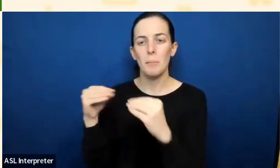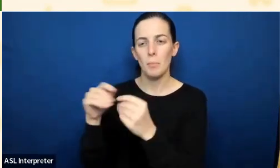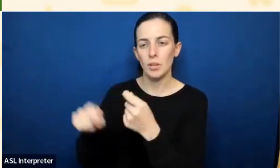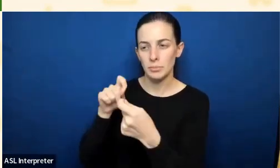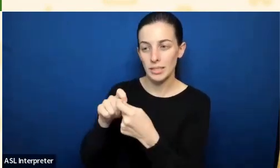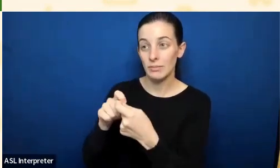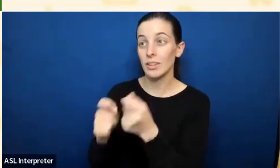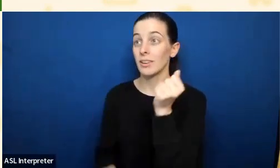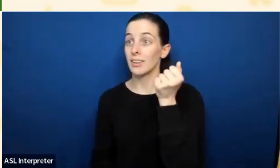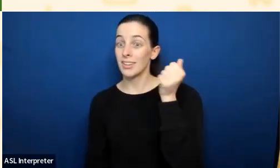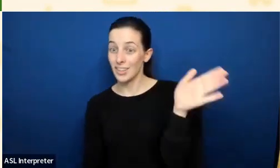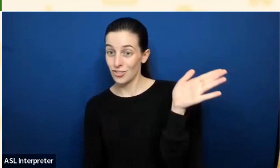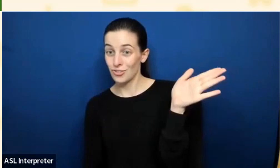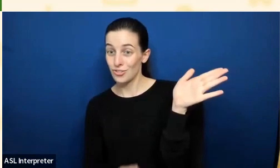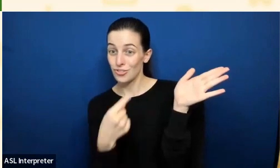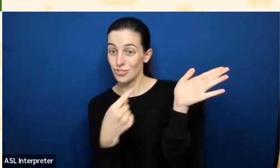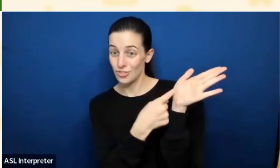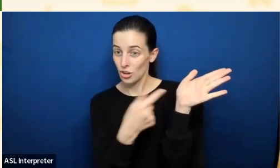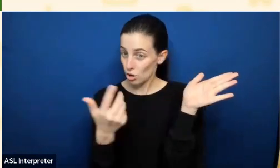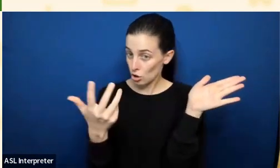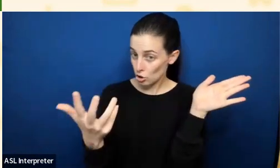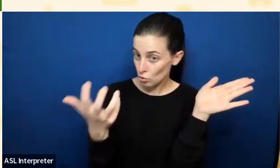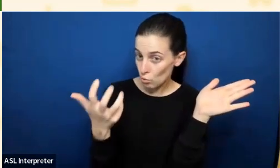Entonces, ¿decimos reproducir animaciones? ¿Decimos animaciones?